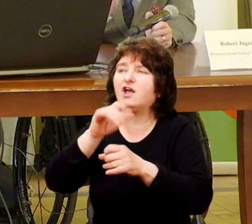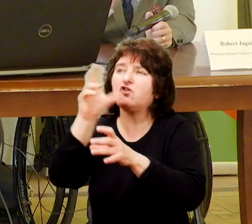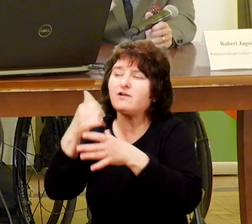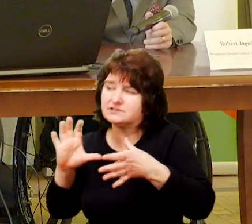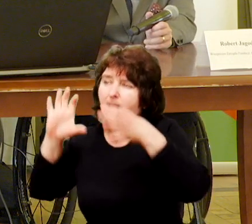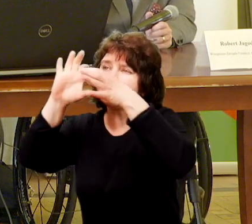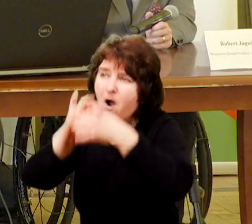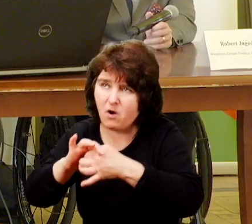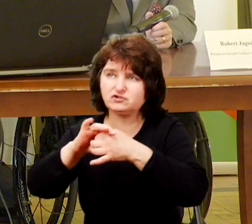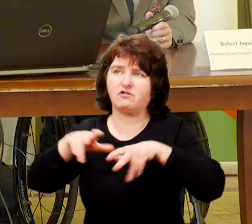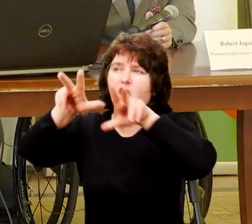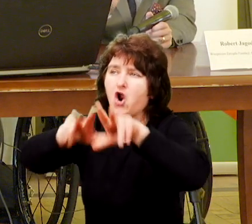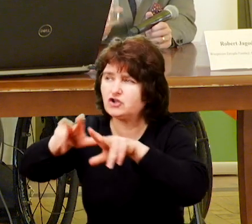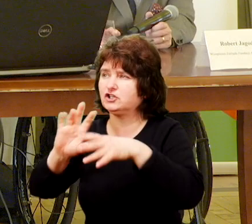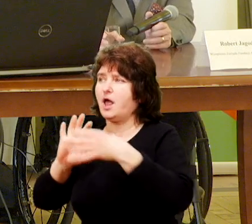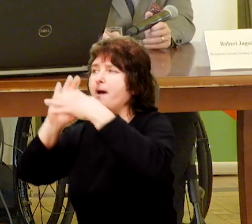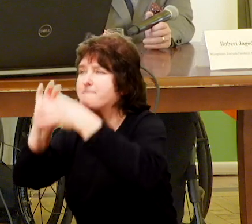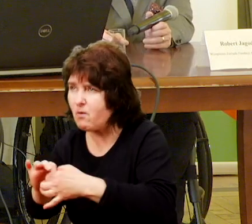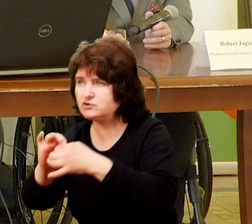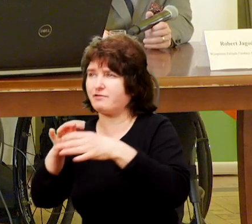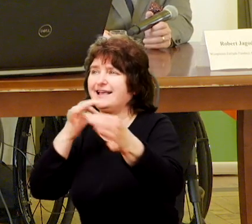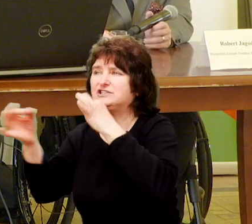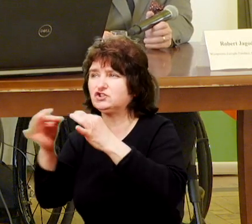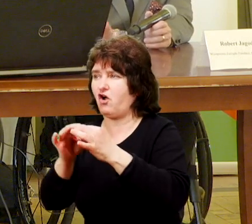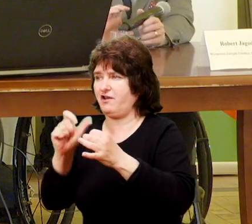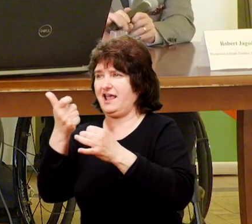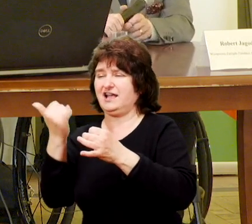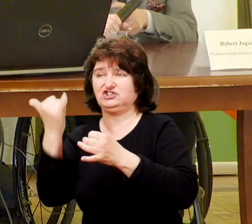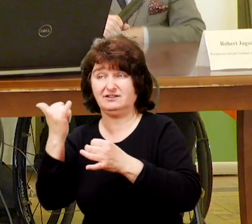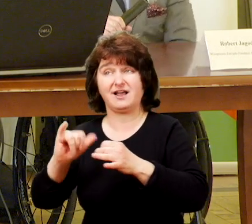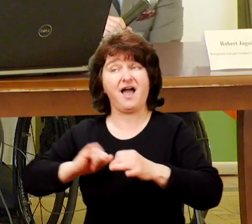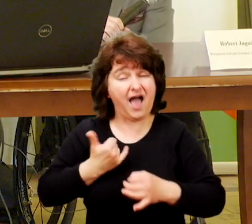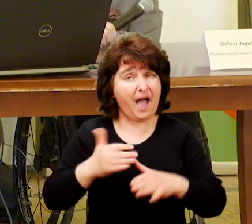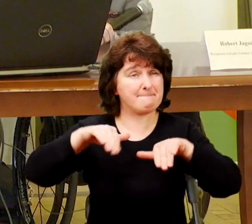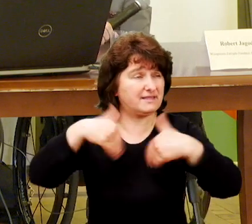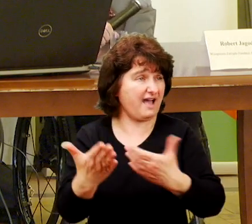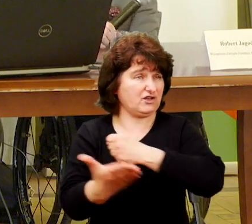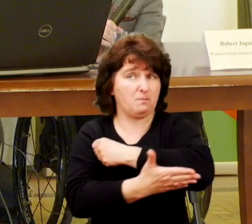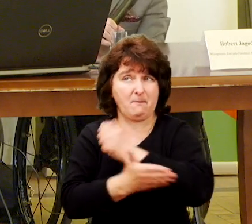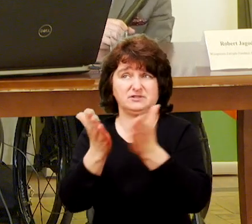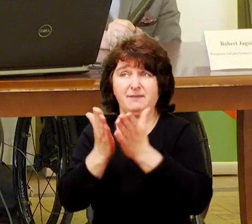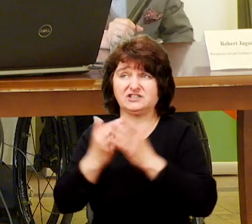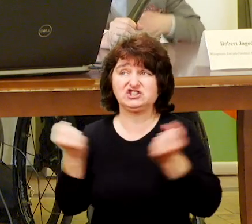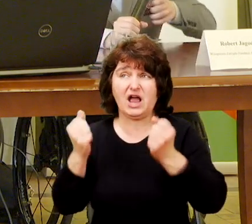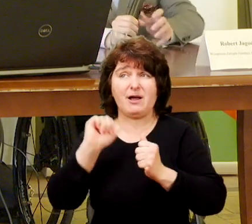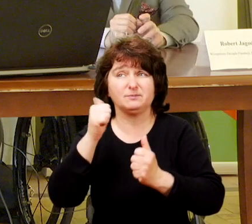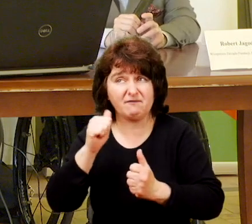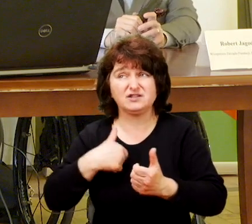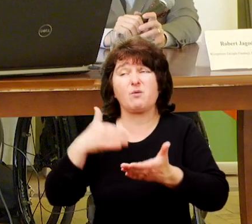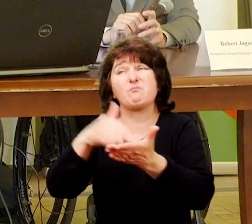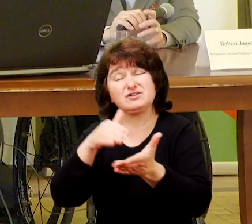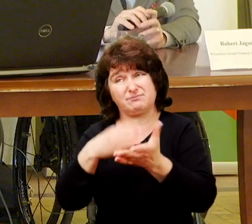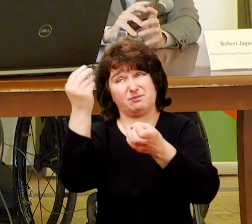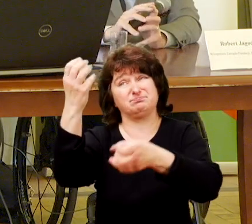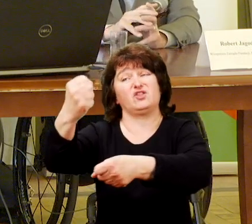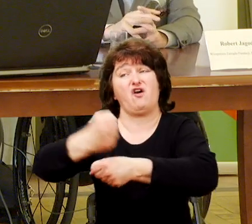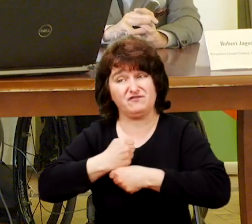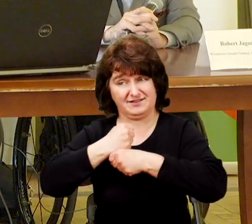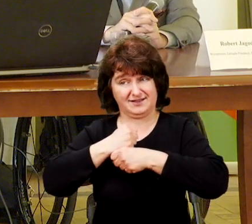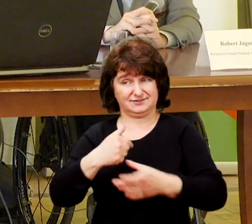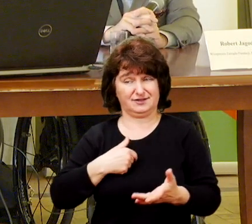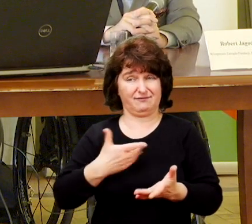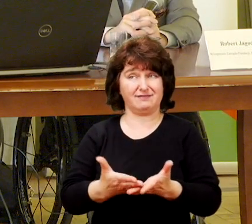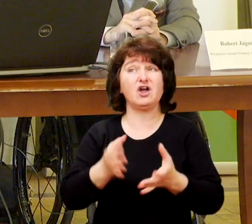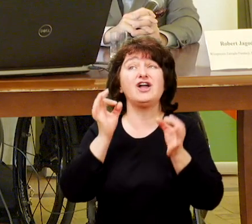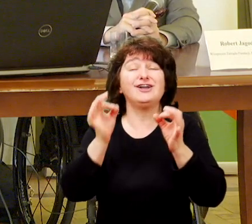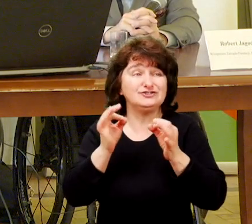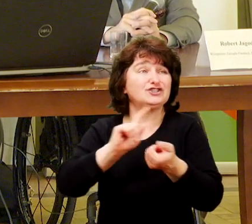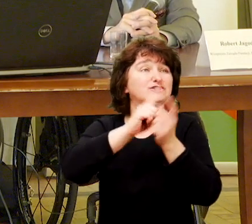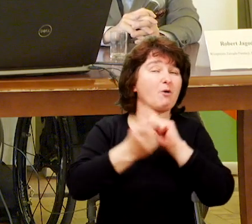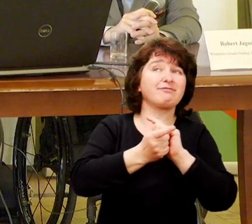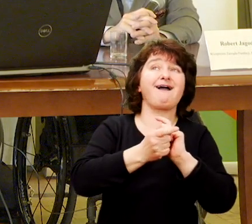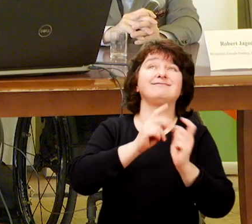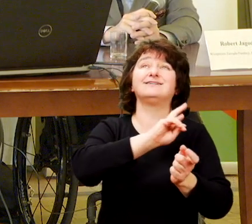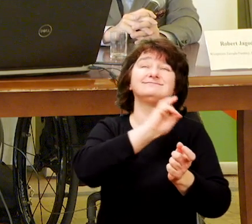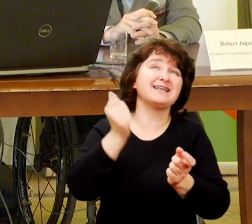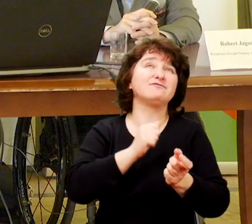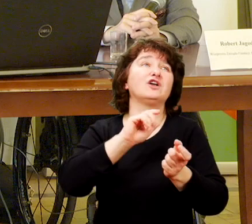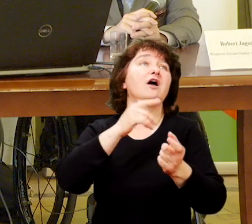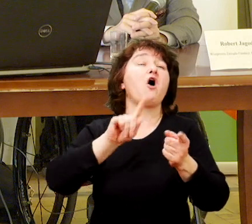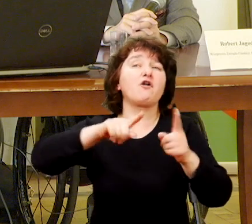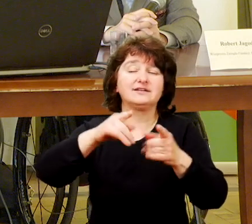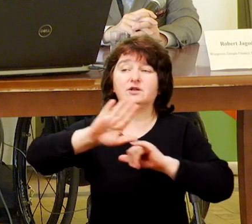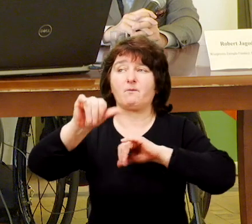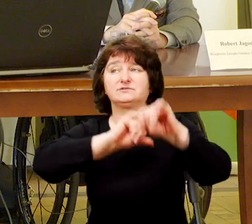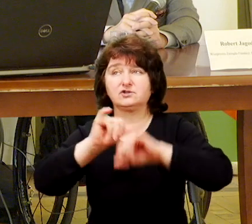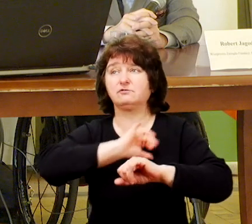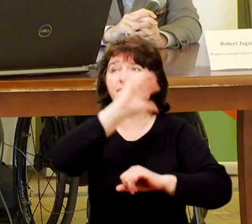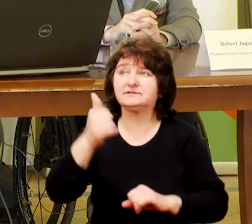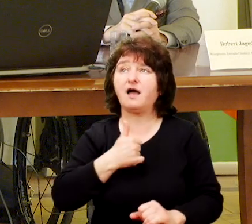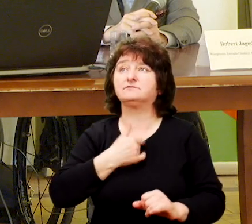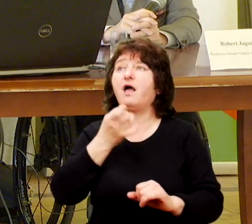Żeby działać profesjonalnie potrzebujemy pieniędzy i oczywiście to jest tak, że to jest być może jakiś light motive we wszystkich spotkaniach z organizacjami pozarządowymi, że nieustannie potrzebujemy tych pieniędzy.